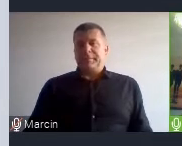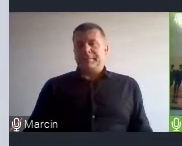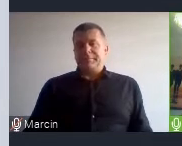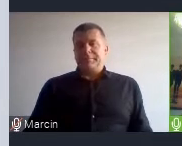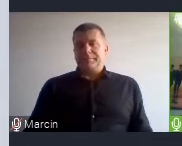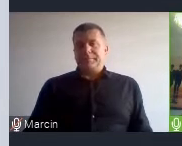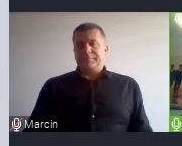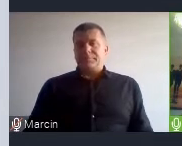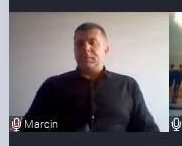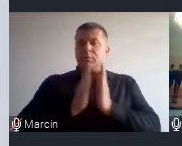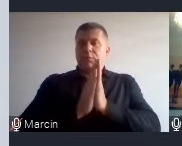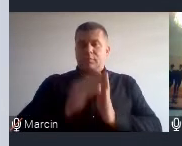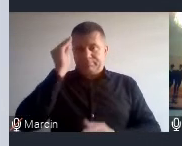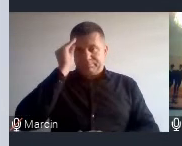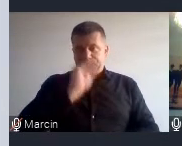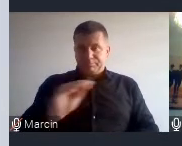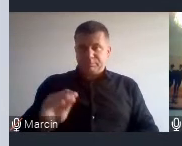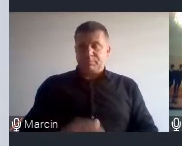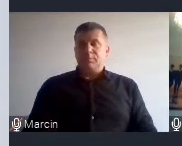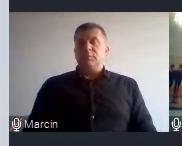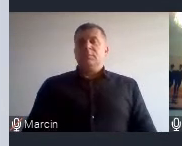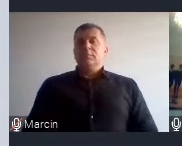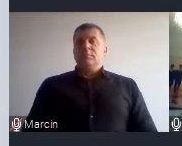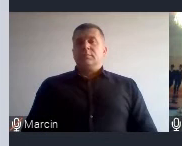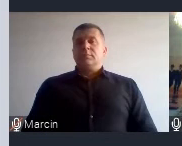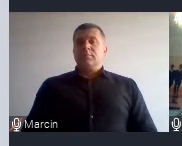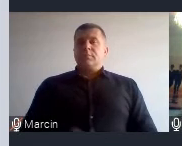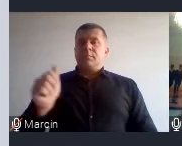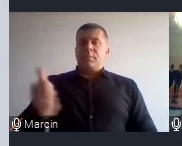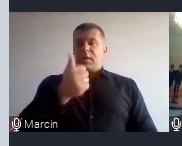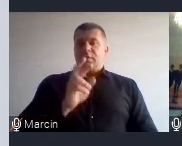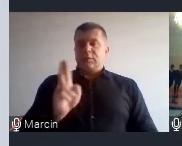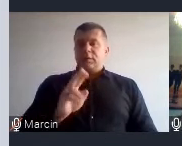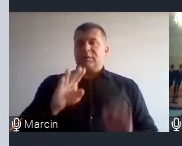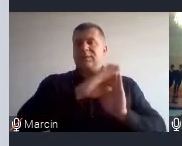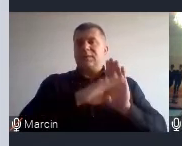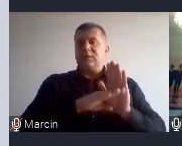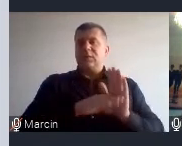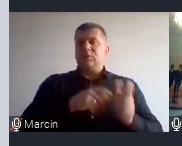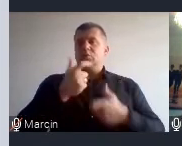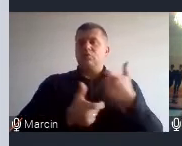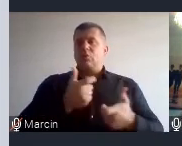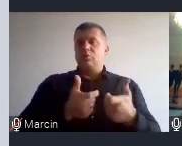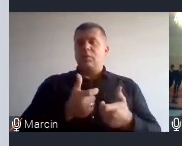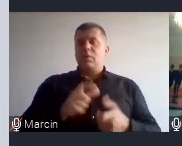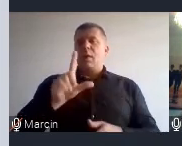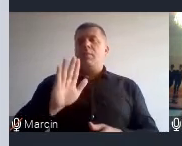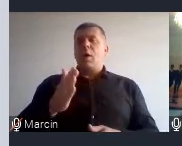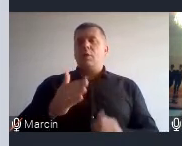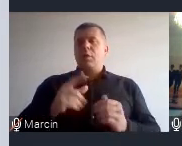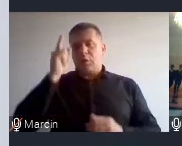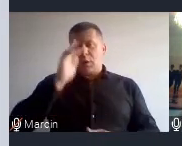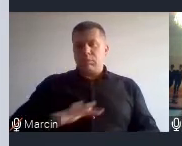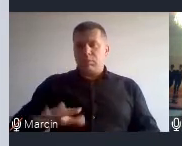Proszę Państwa, tak. Pierwsza rzecz, zasadę stosuj zarówno podmiot publiczny jak i prywatny.